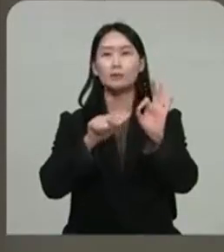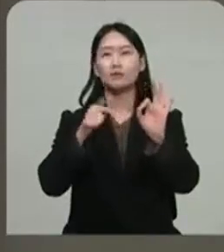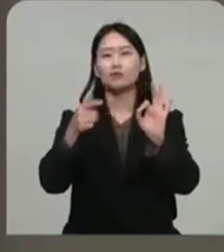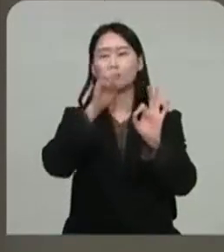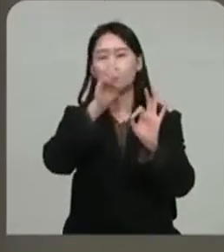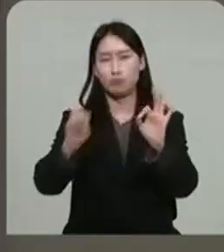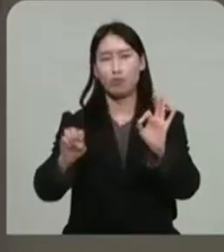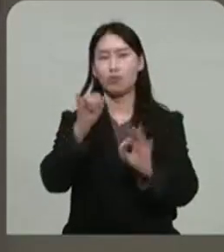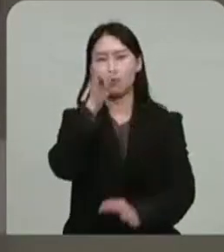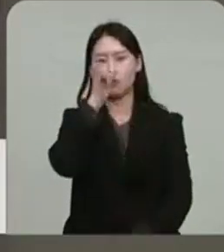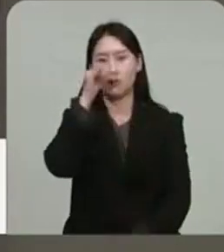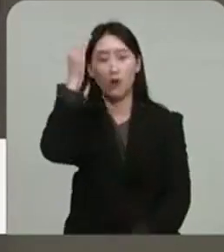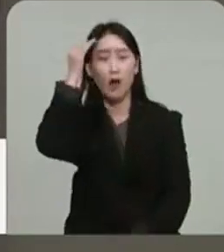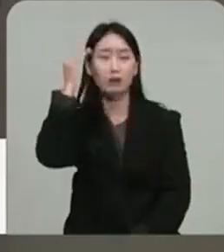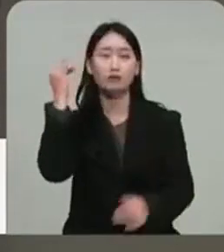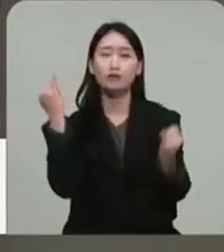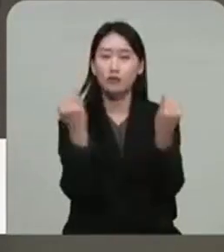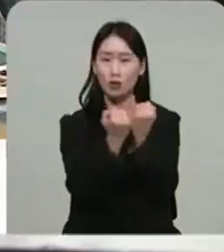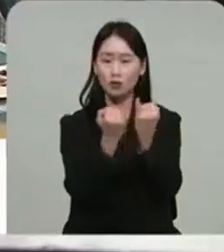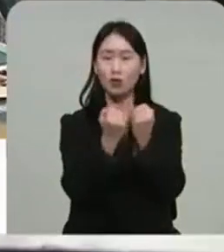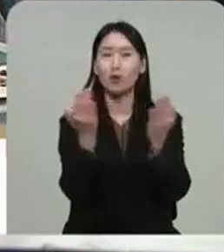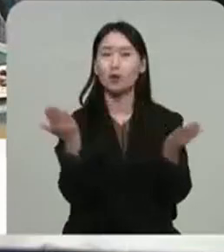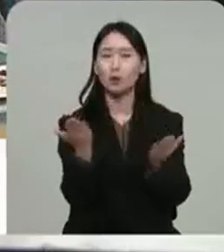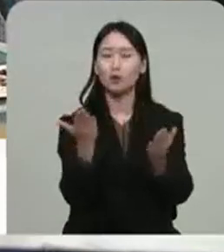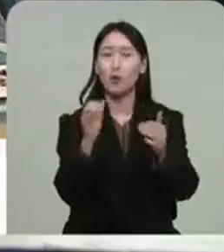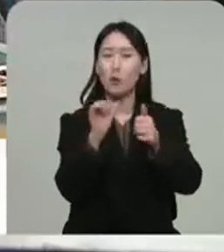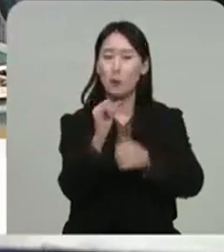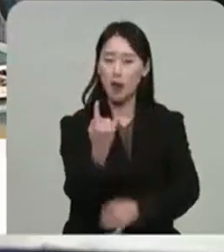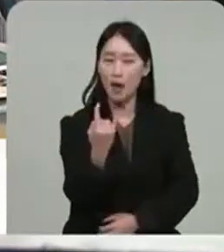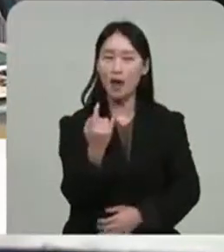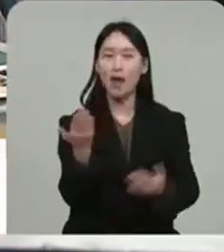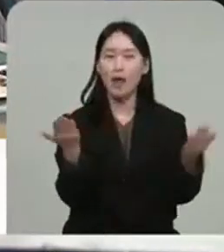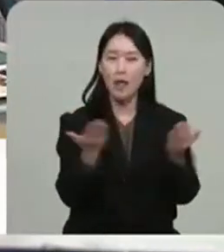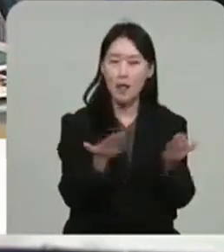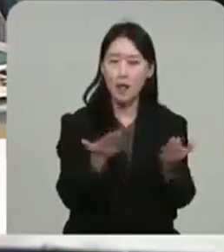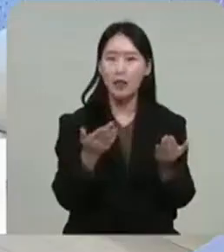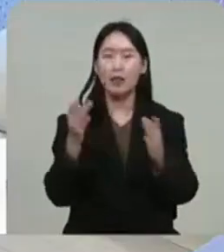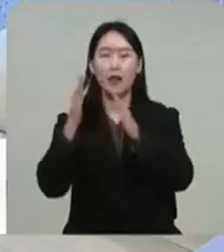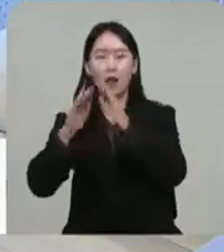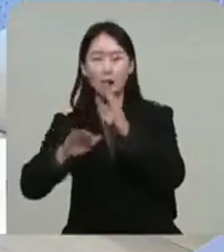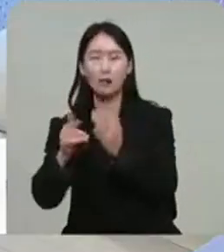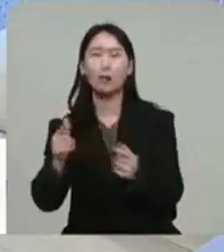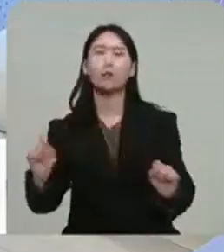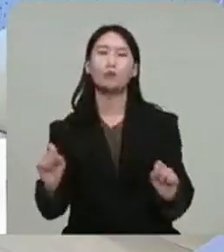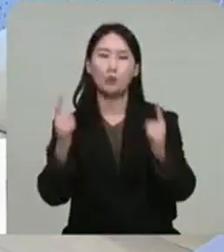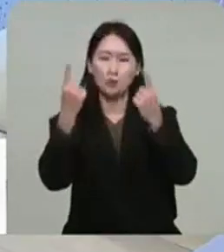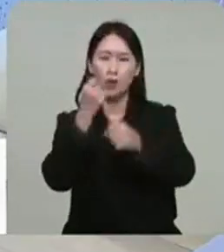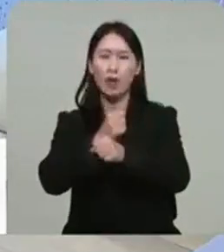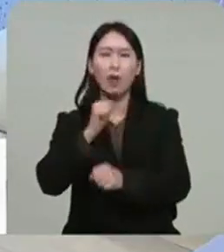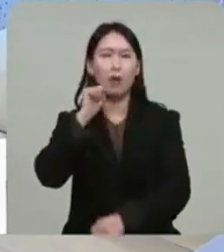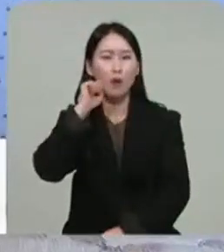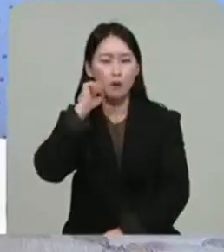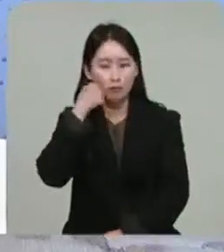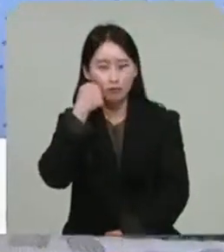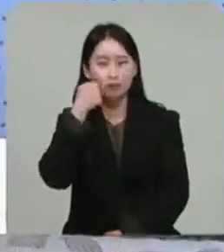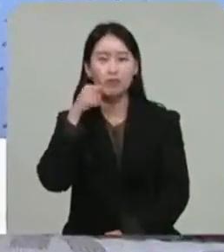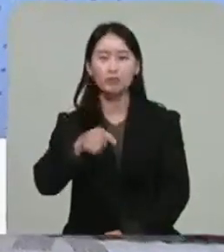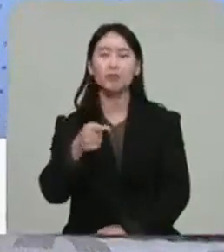한국여성노동자회는 직장과 가정 생활을 동시에 영위하기 힘든 점을 경력 단절의 가장 큰 원인으로 꼽 습니다.